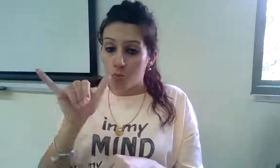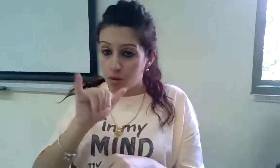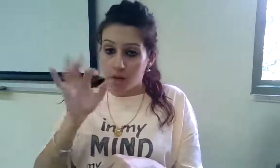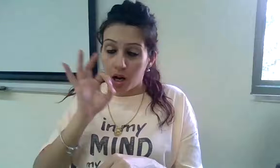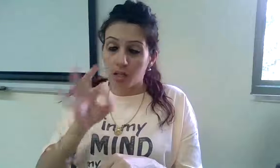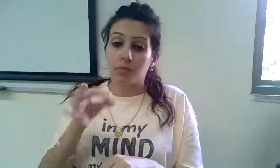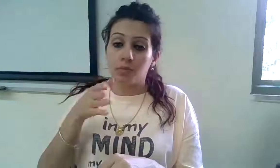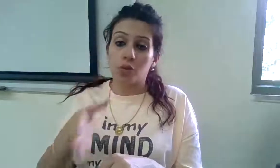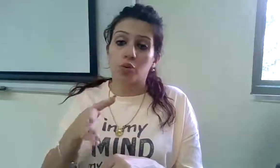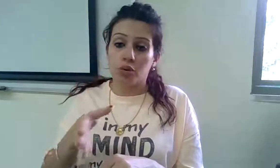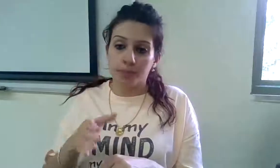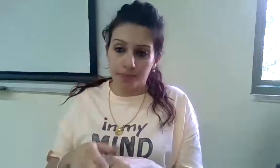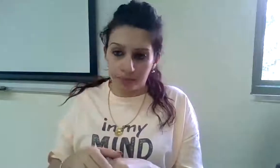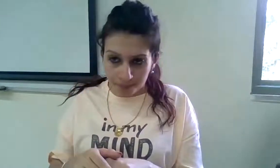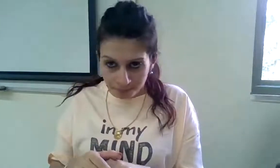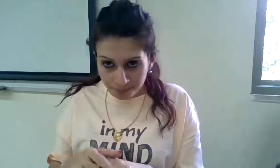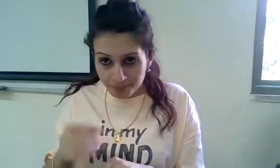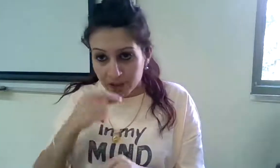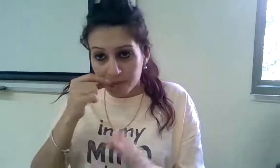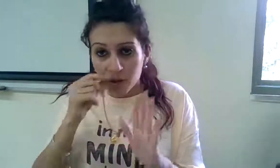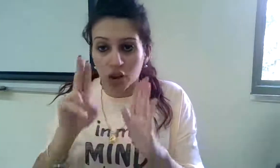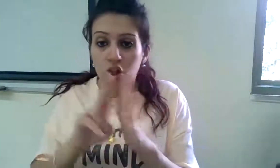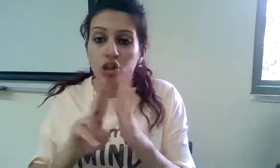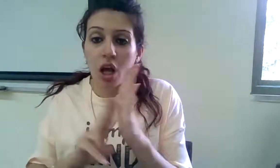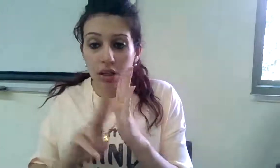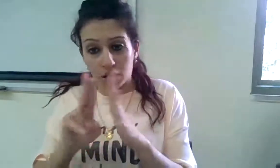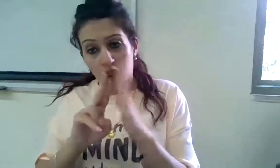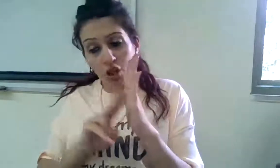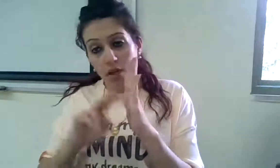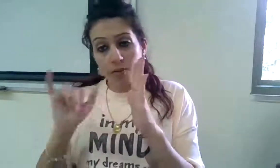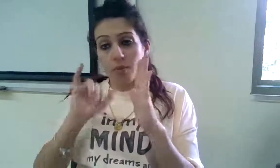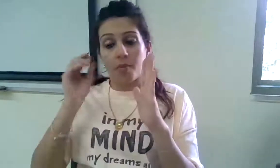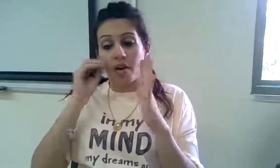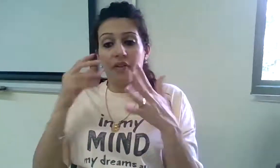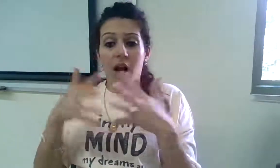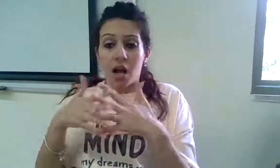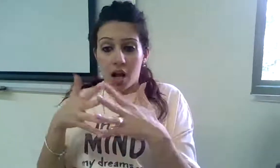أنا اؤمن بدور مدراء المدارس وذلك ومن واقع تجربتنا